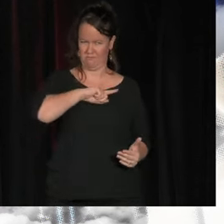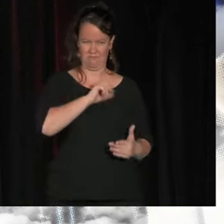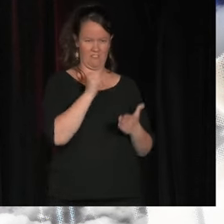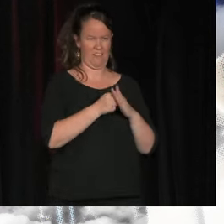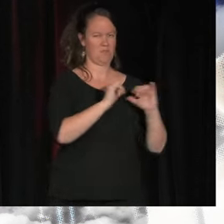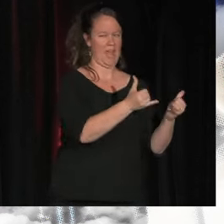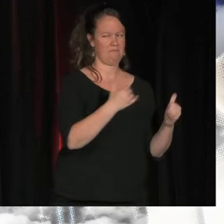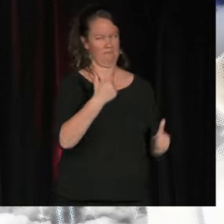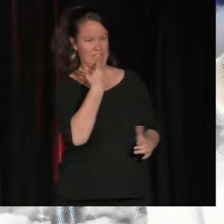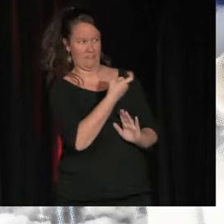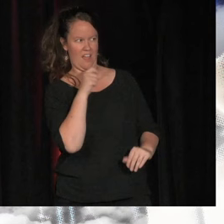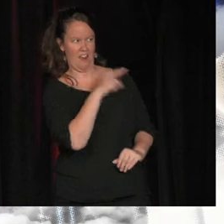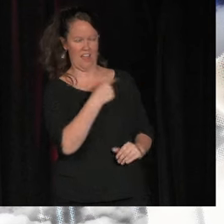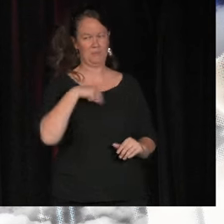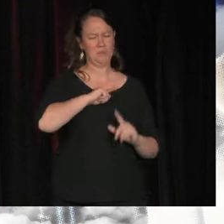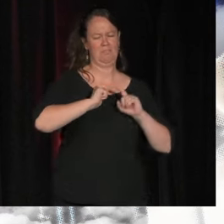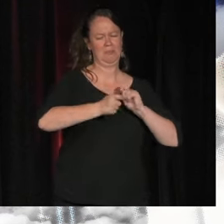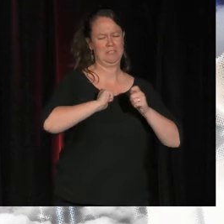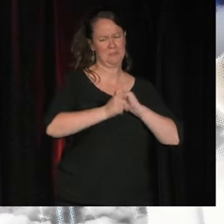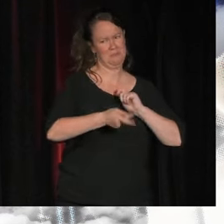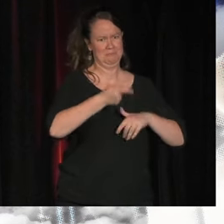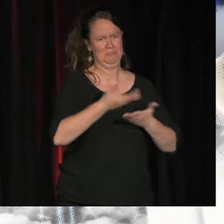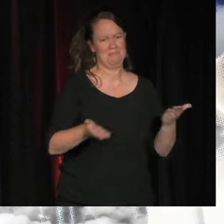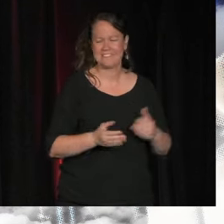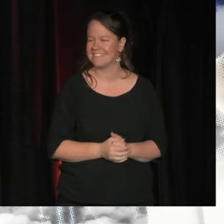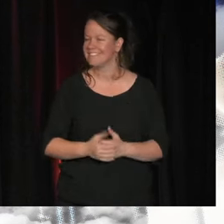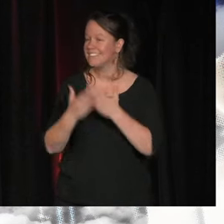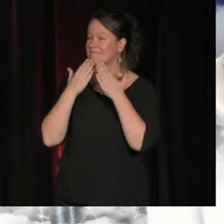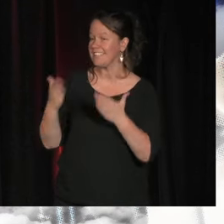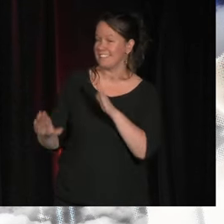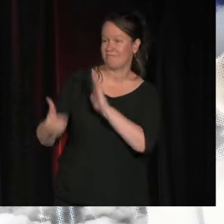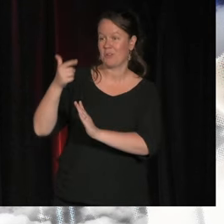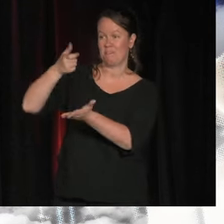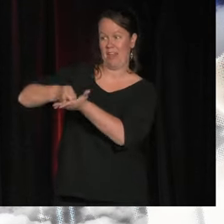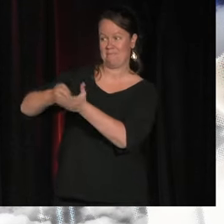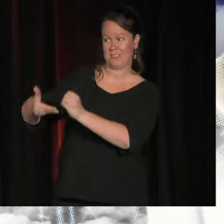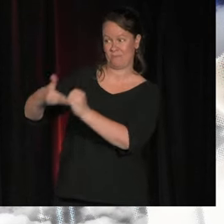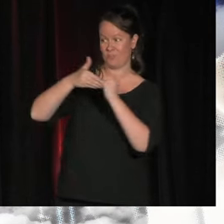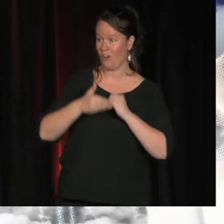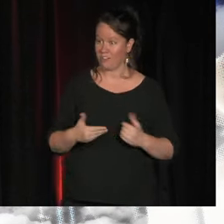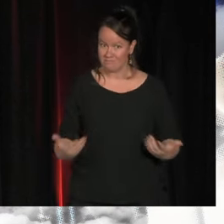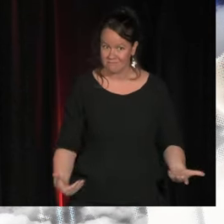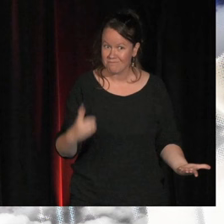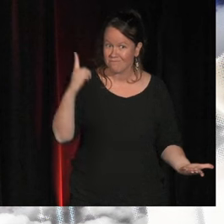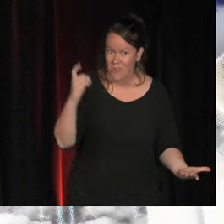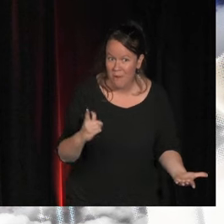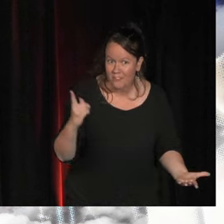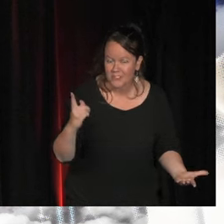la négociation. Très important. Voilà, merci énormément en tout cas à Top Achat de sponsoriser Fin du Game. On va pouvoir commencer cet épisode, on va…